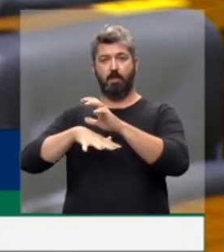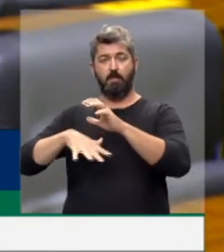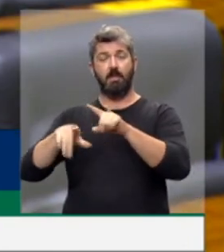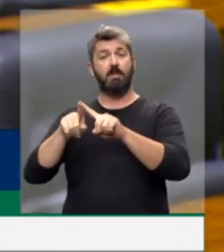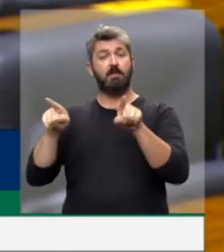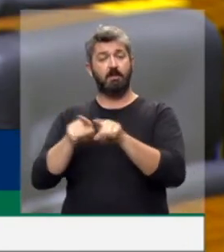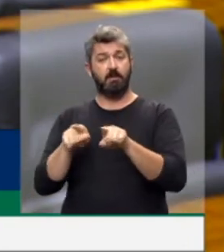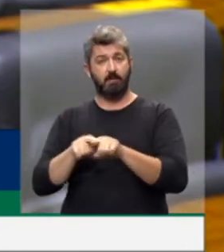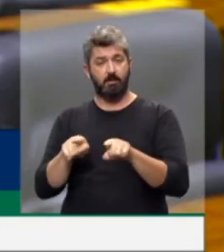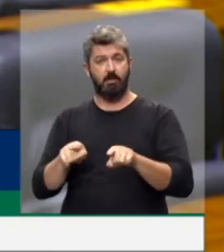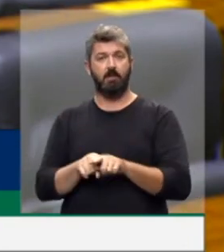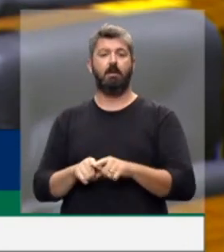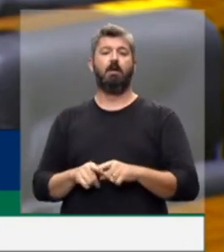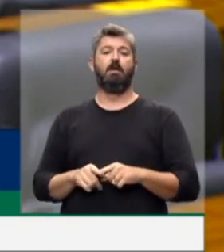NÃO É UM CENTAVO DO PODER PÚBLICO. ENTÃO...